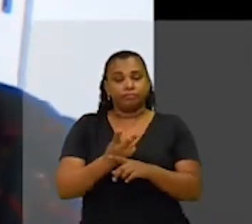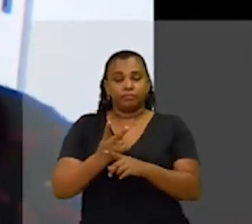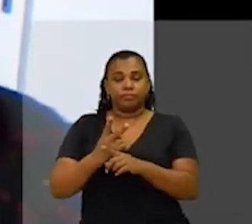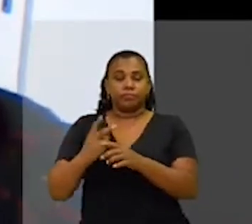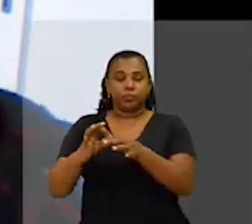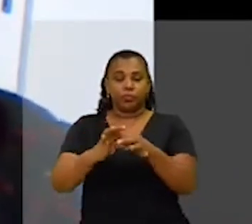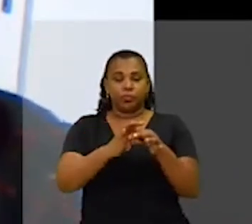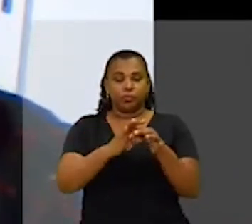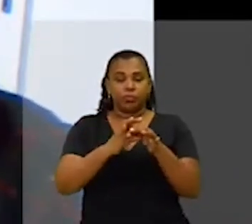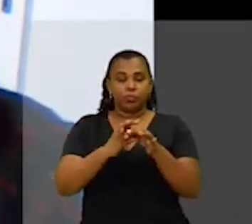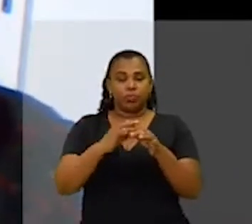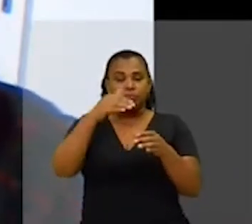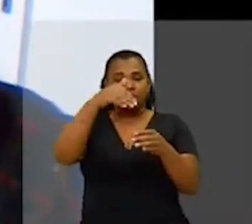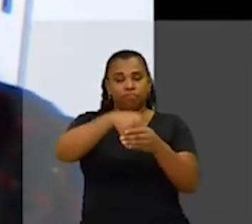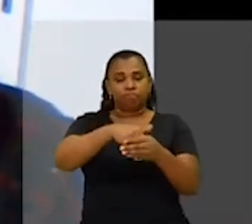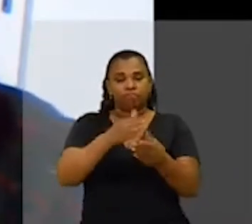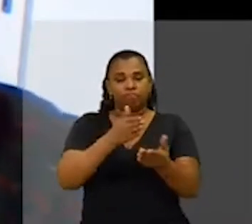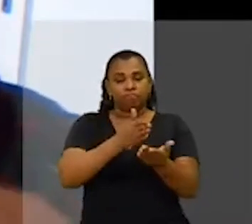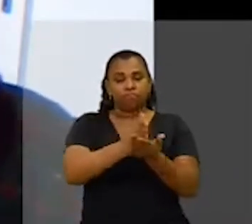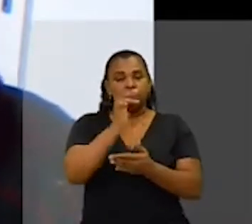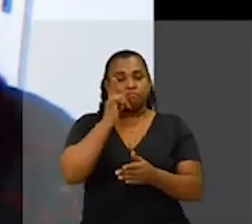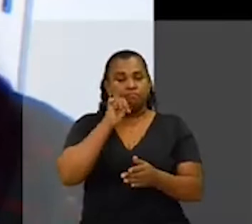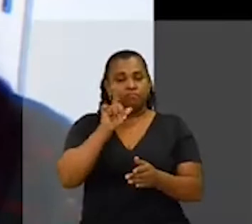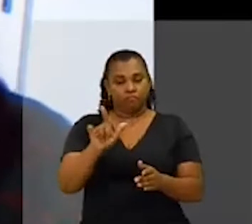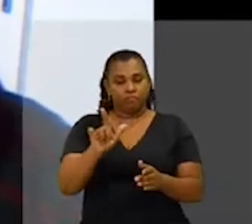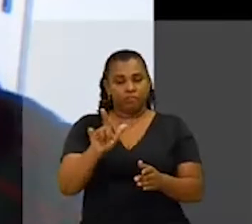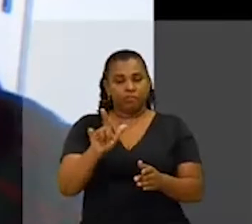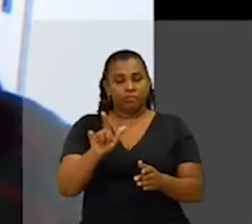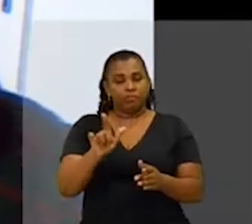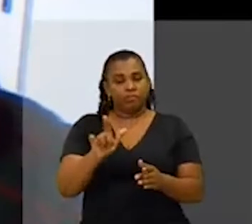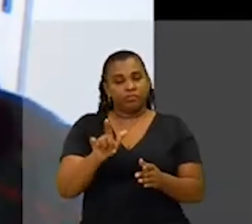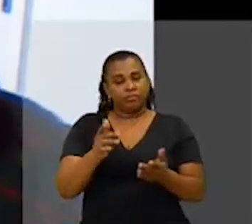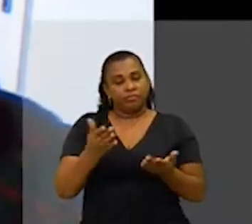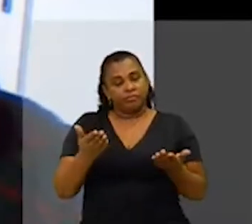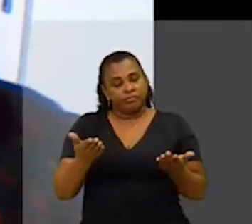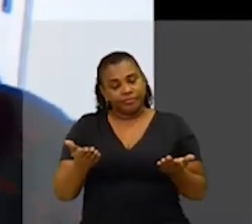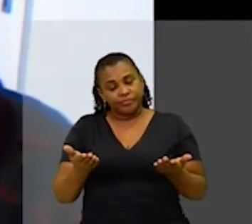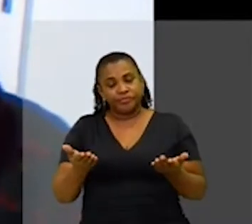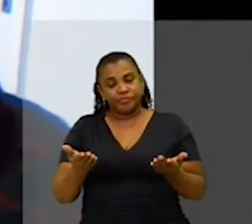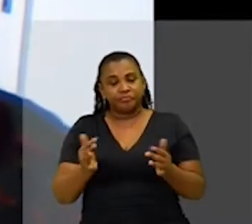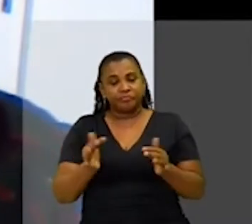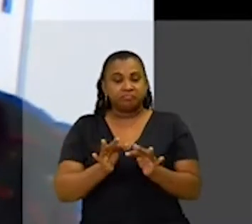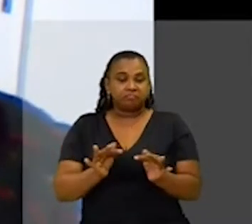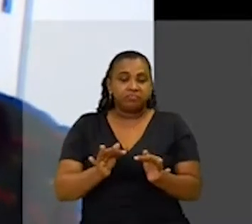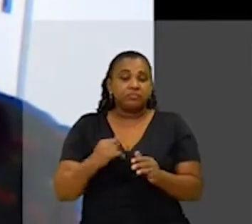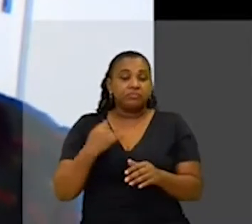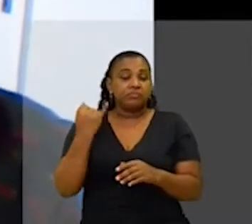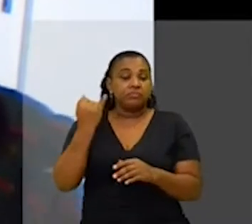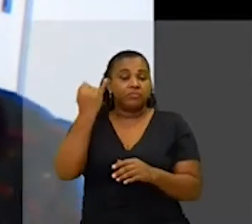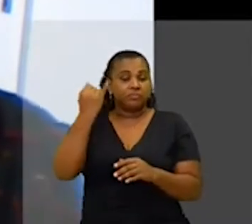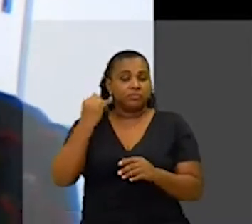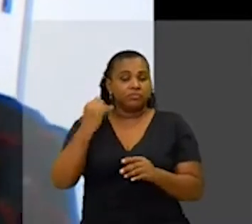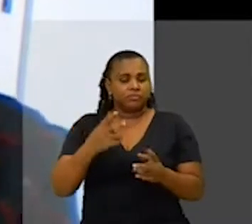concretizar a candidatura bom então irmã mente é importante que a gente reconheço que a gente